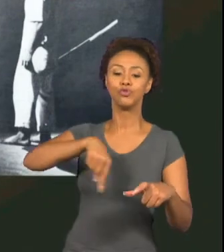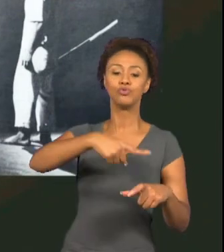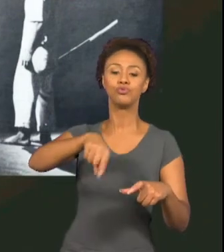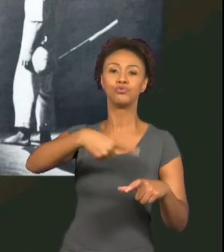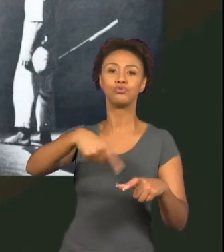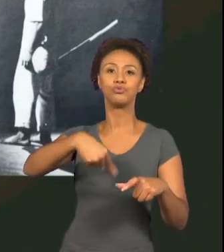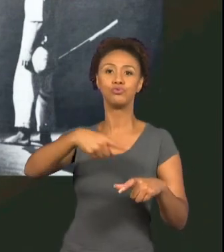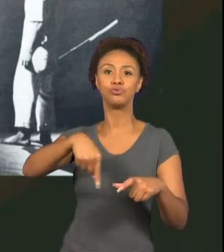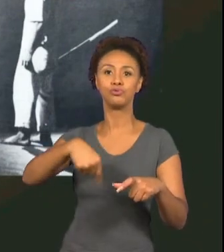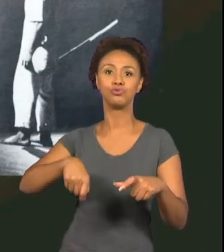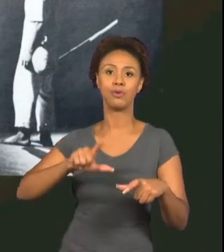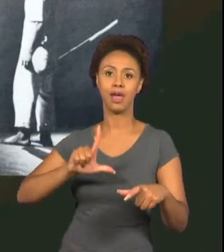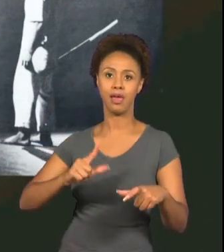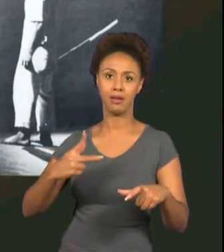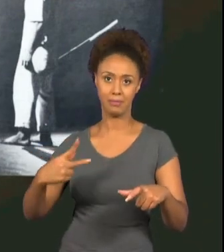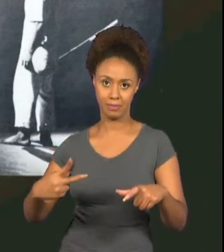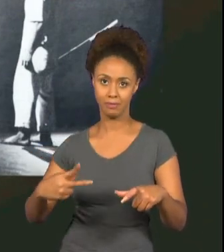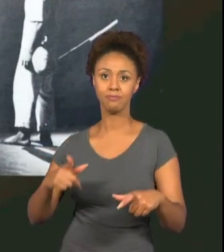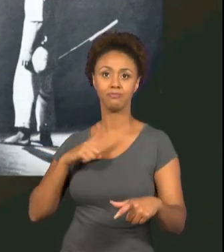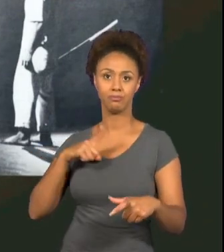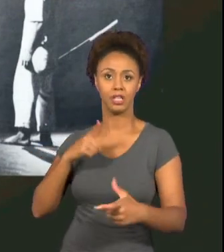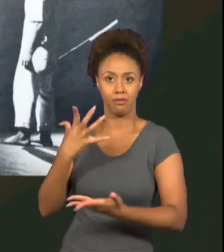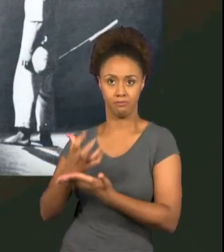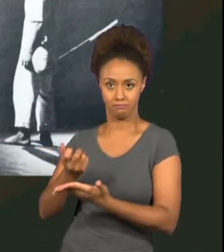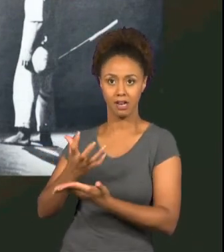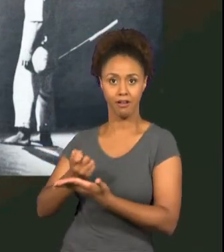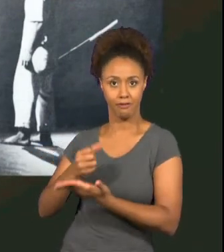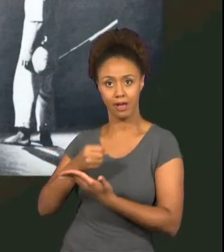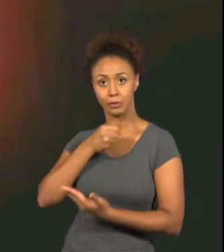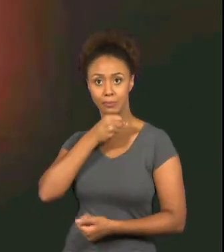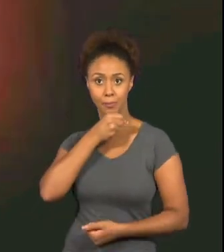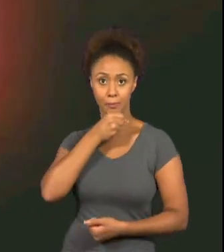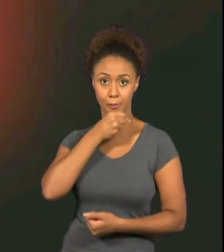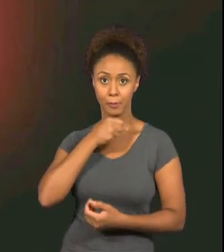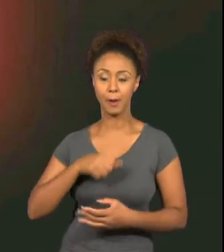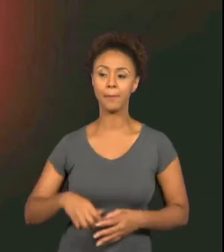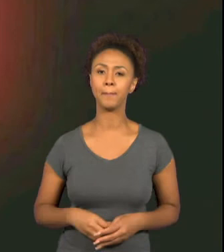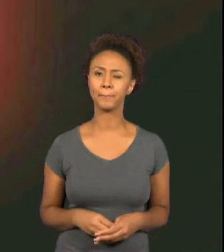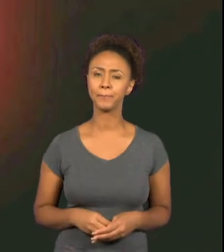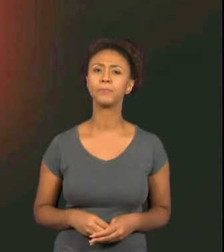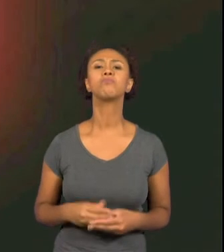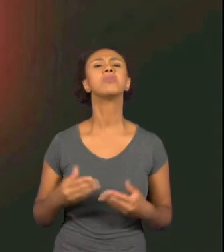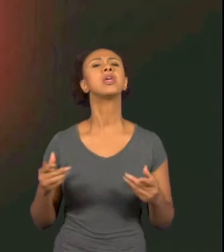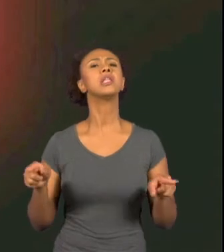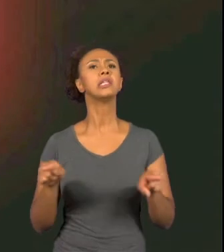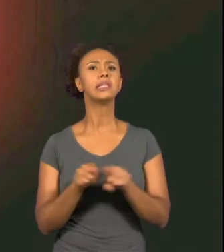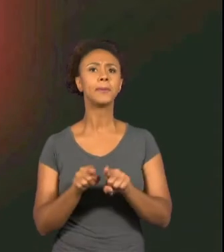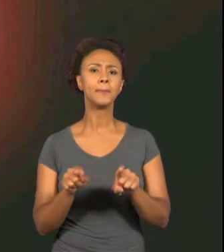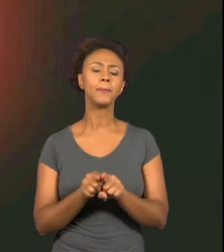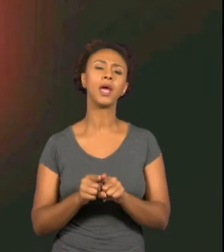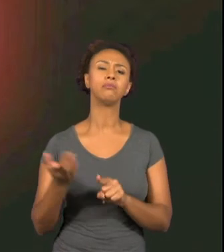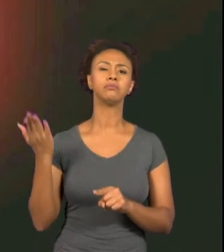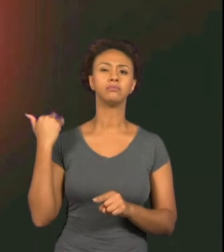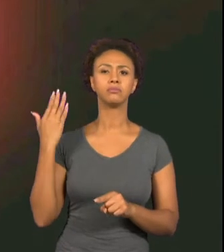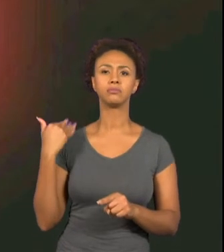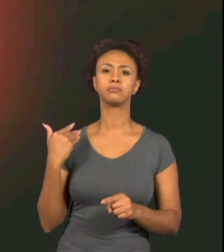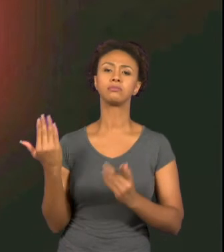(((SILÊNCIO))) [MARISE] OLHA, ENTRE OS ROMANCES DE 30 E